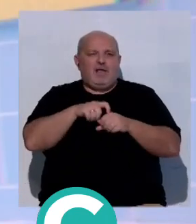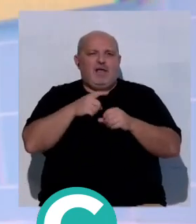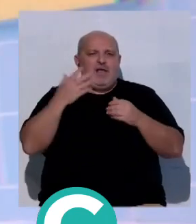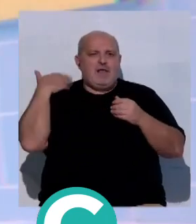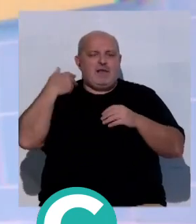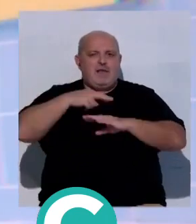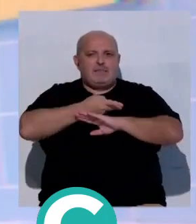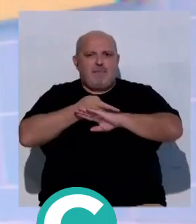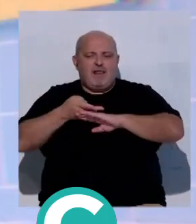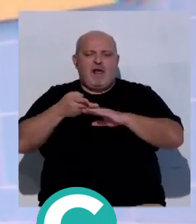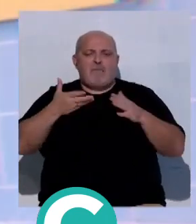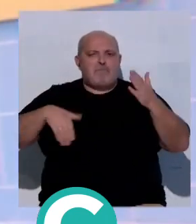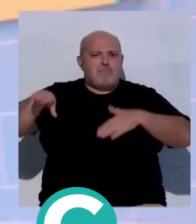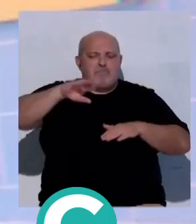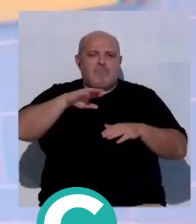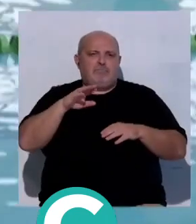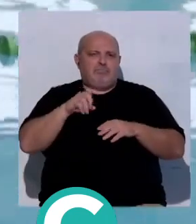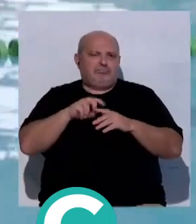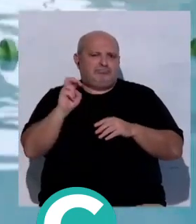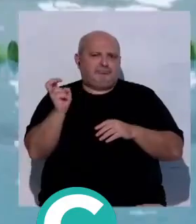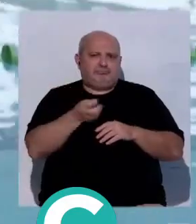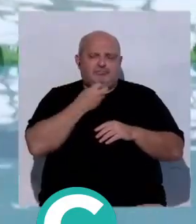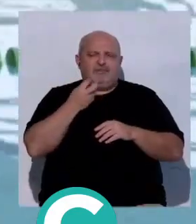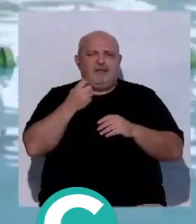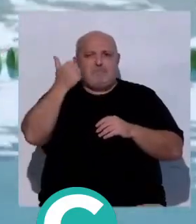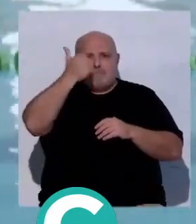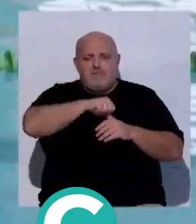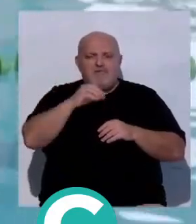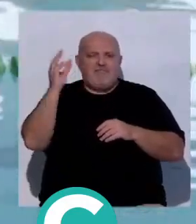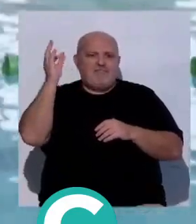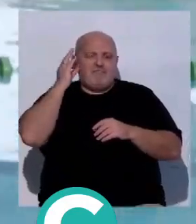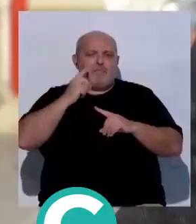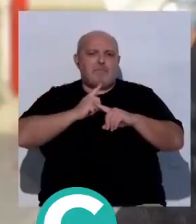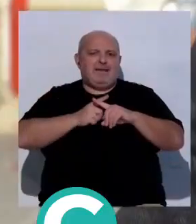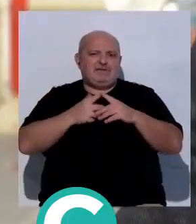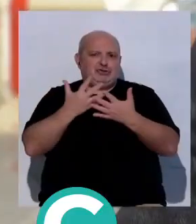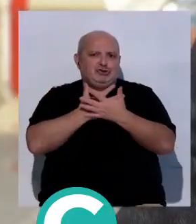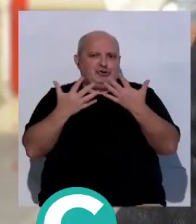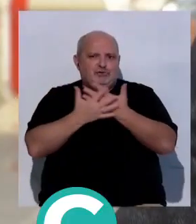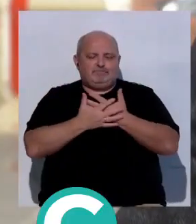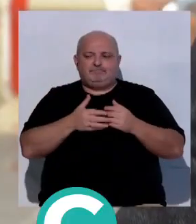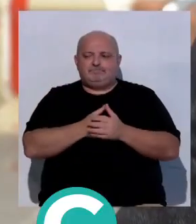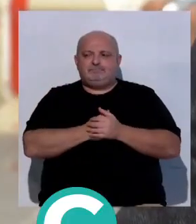mariposa libre braza y estilos tanto en masculino femenino y mixto las instalaciones que hay aquí en